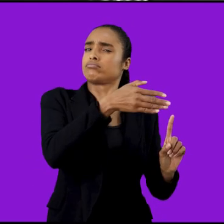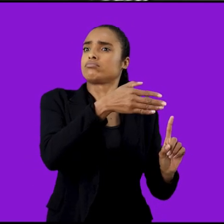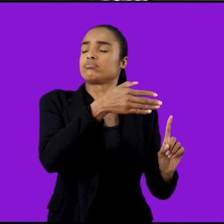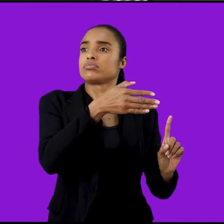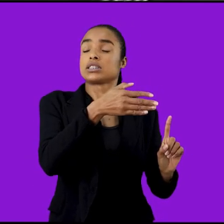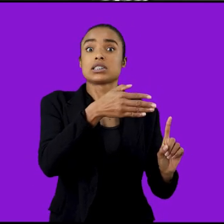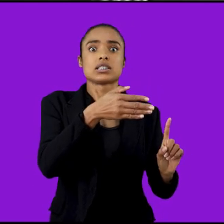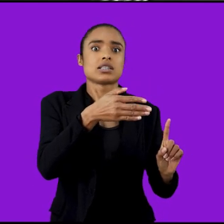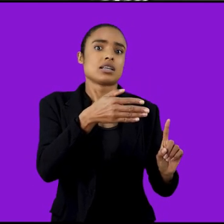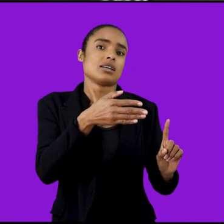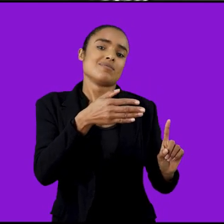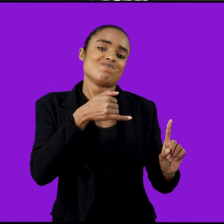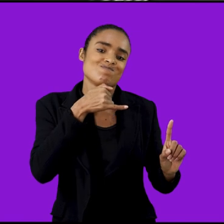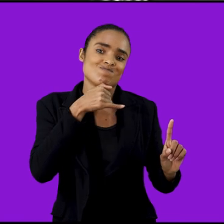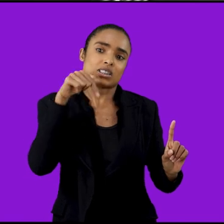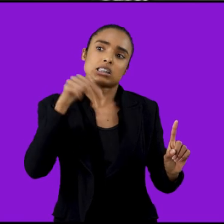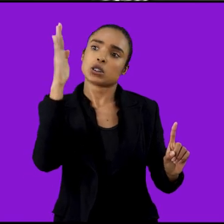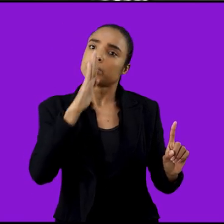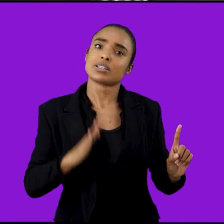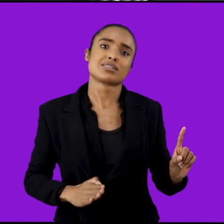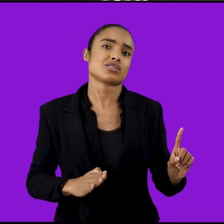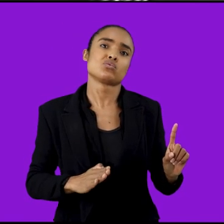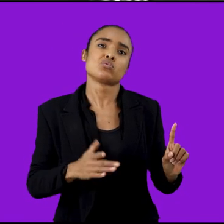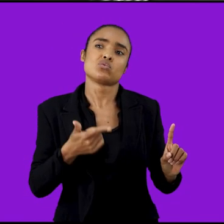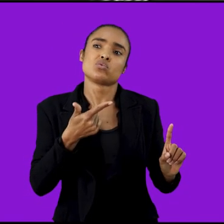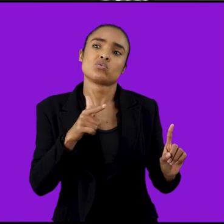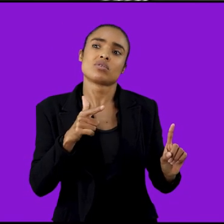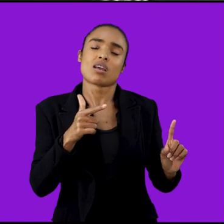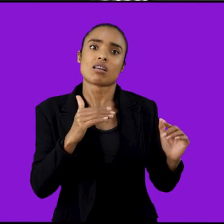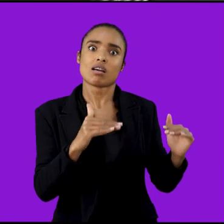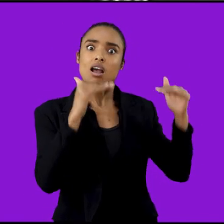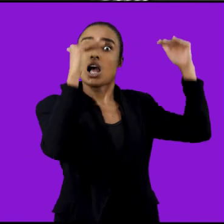infelizmente é invisível. Os americanos, norte-americanos, que a América é um continente